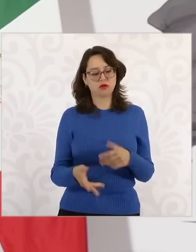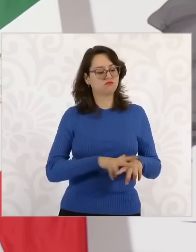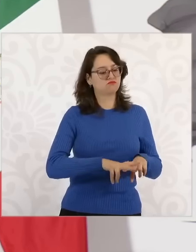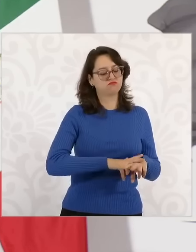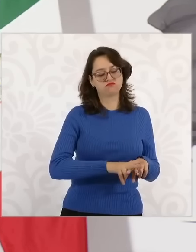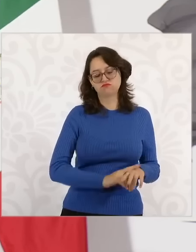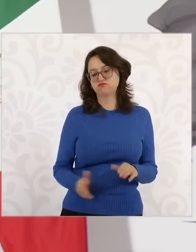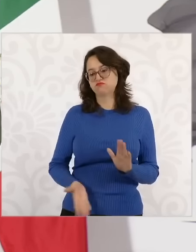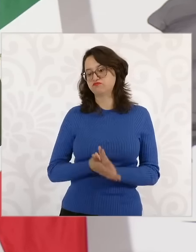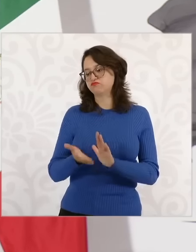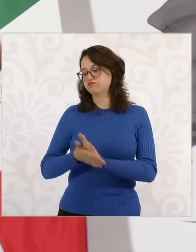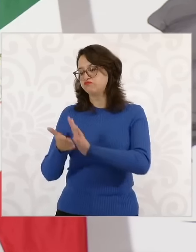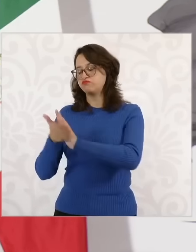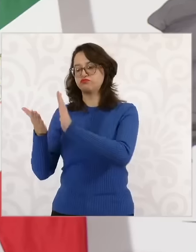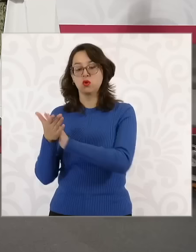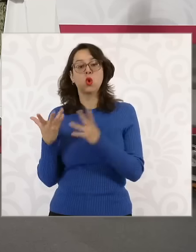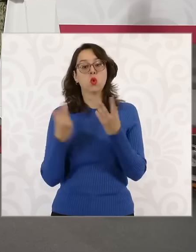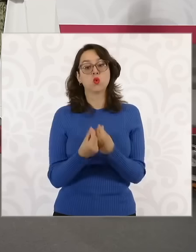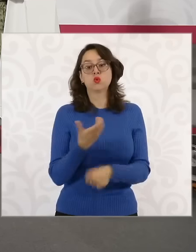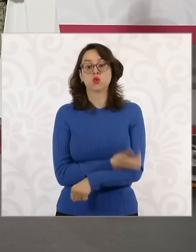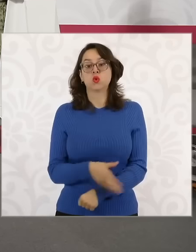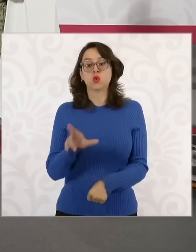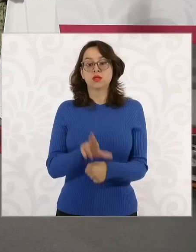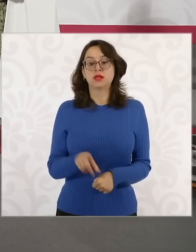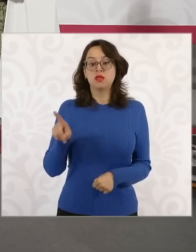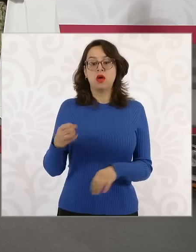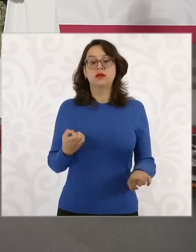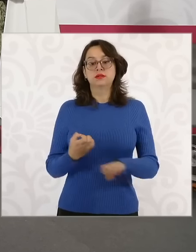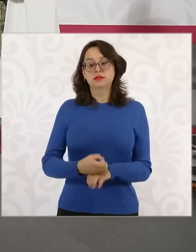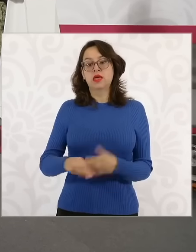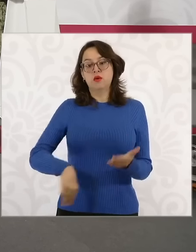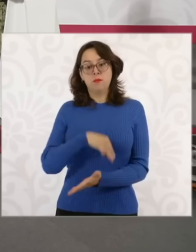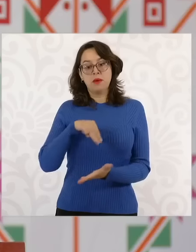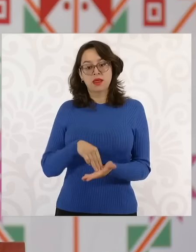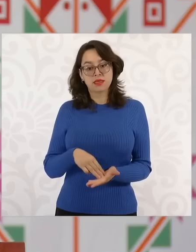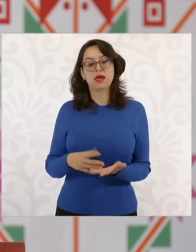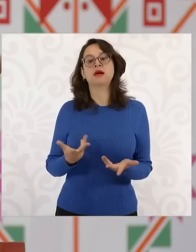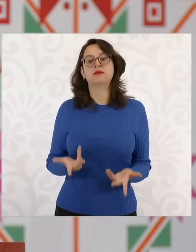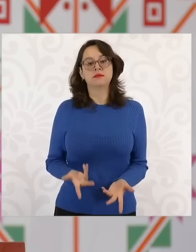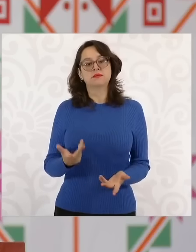de manera coordinada también con el Estado, con su con sus proyectos estatales de cimiento a Tren